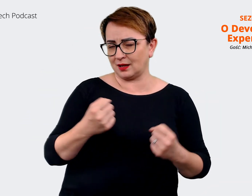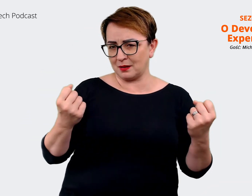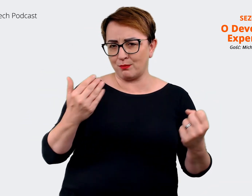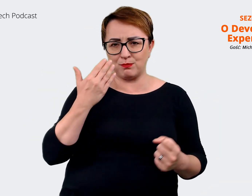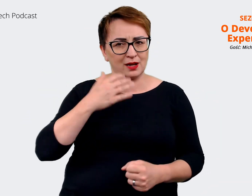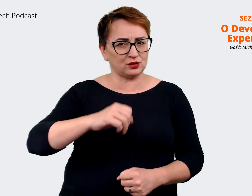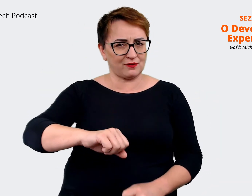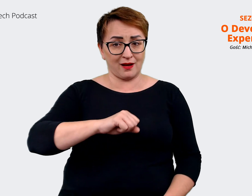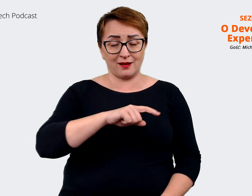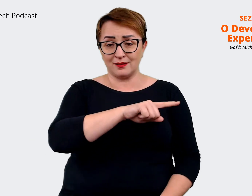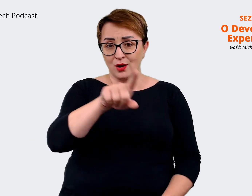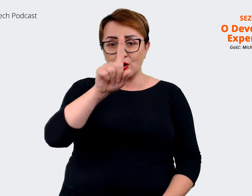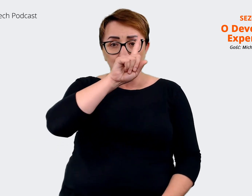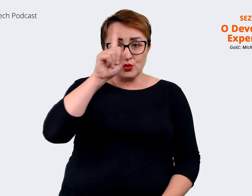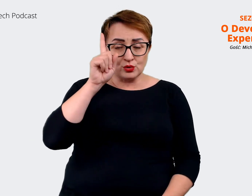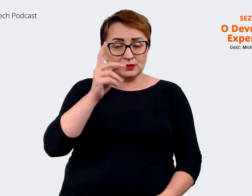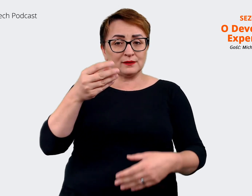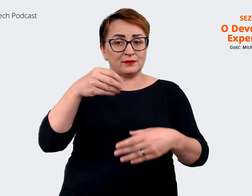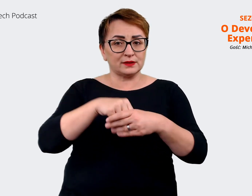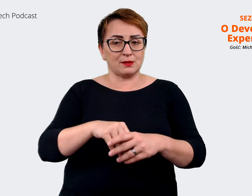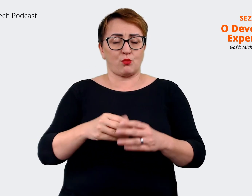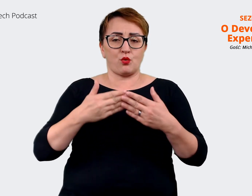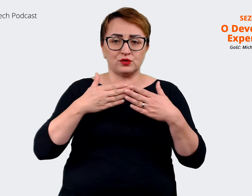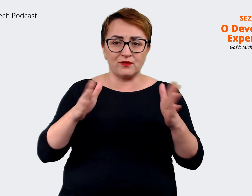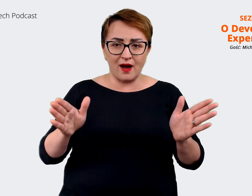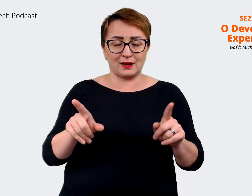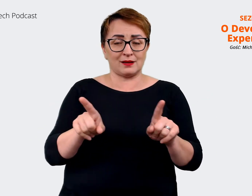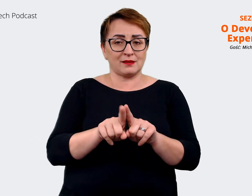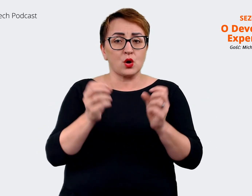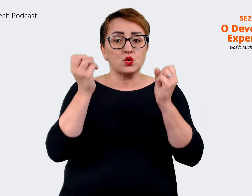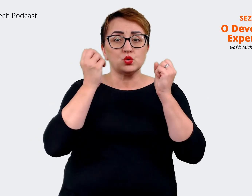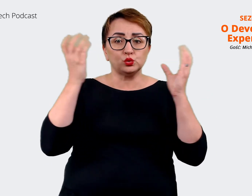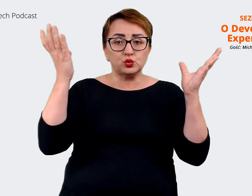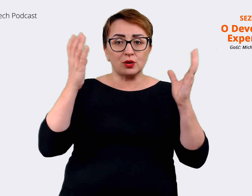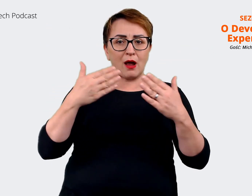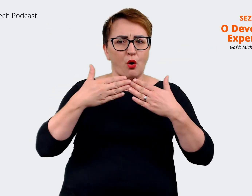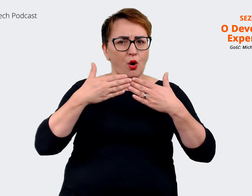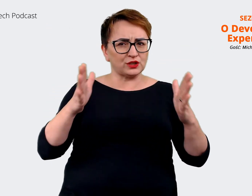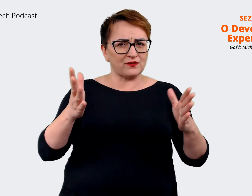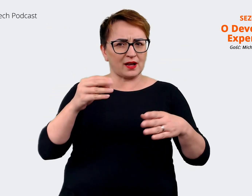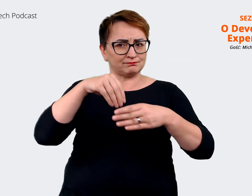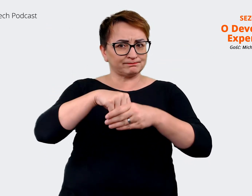jednocześnie otwarci i mając tę kulturę tej otwartości w firmie - no to jest niesamowite